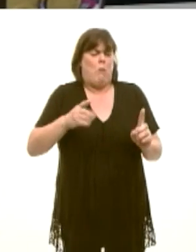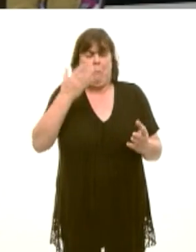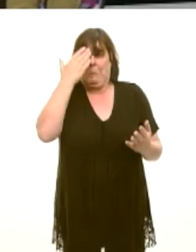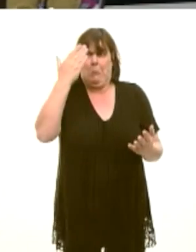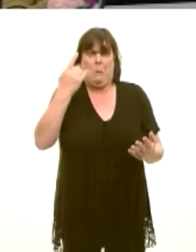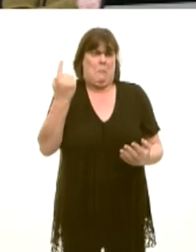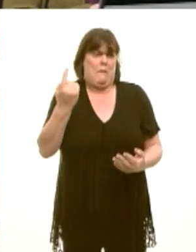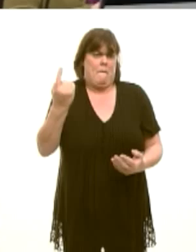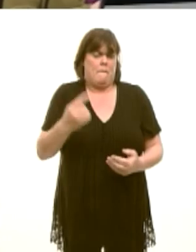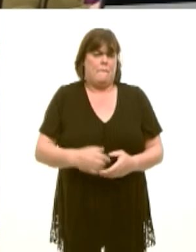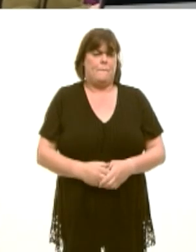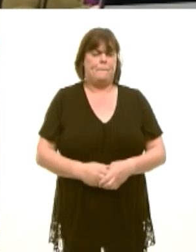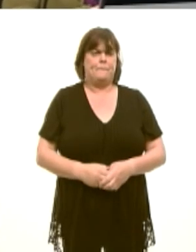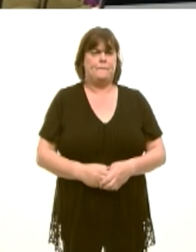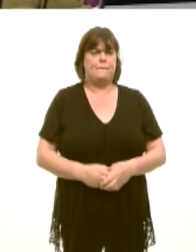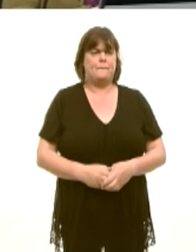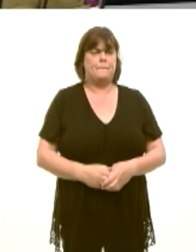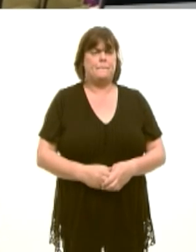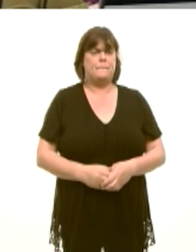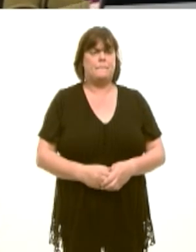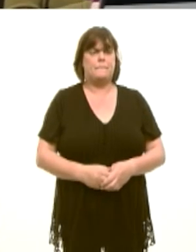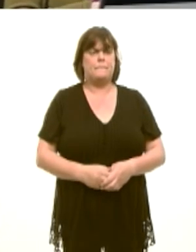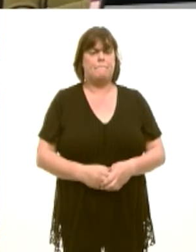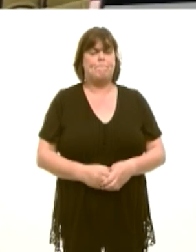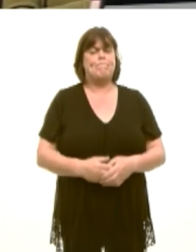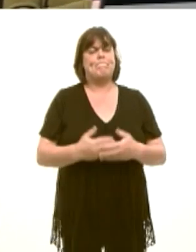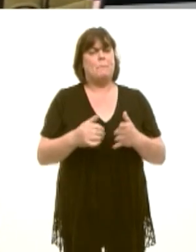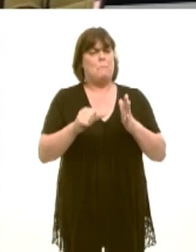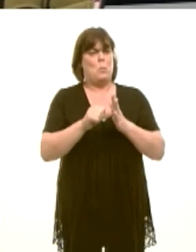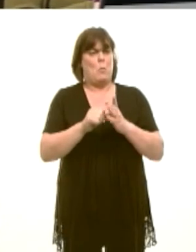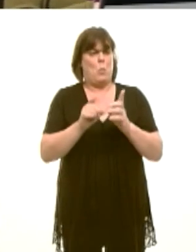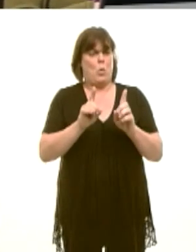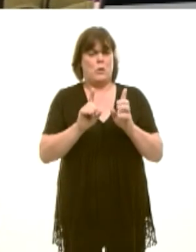problemau yw, wrth gwrs, bod y Deyrnas Unedig wedi dodi ei hunan mewn sefyllfa lle nad oes